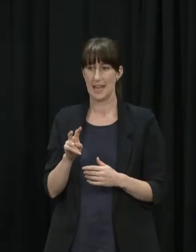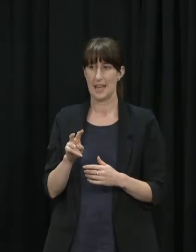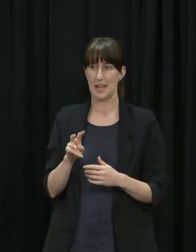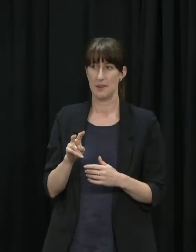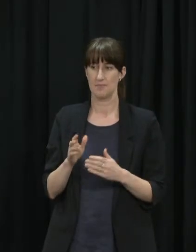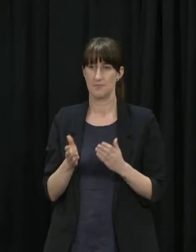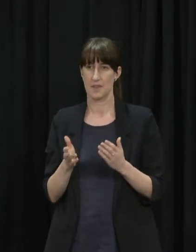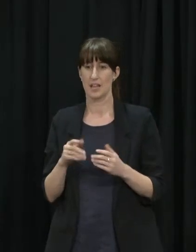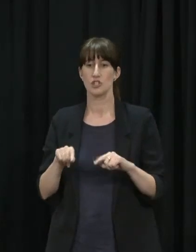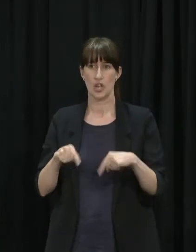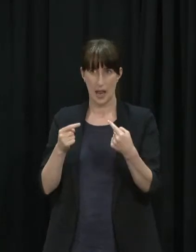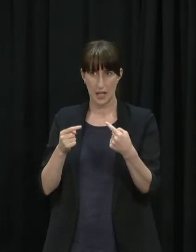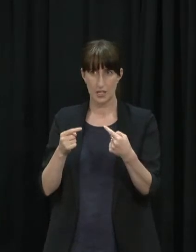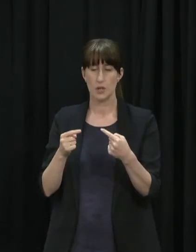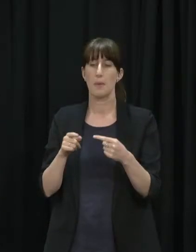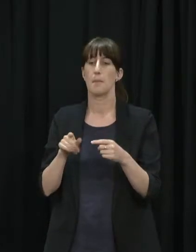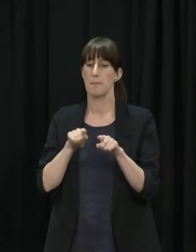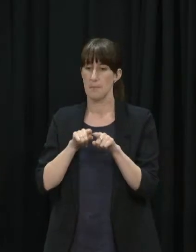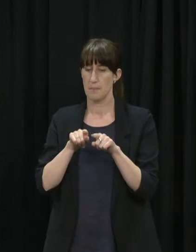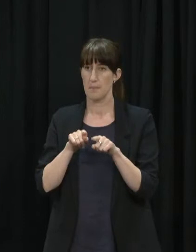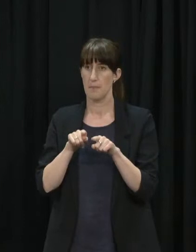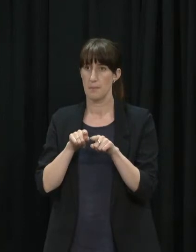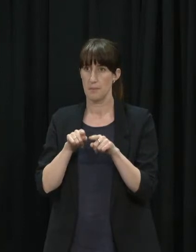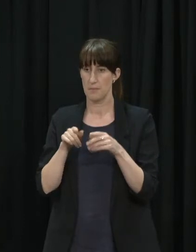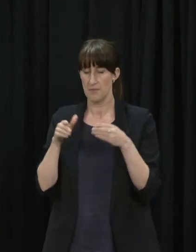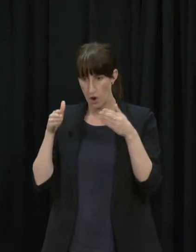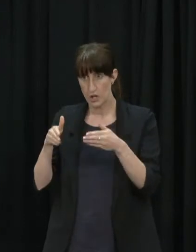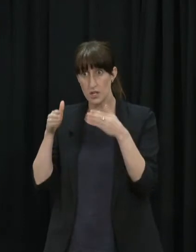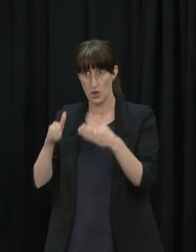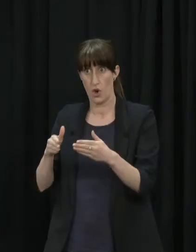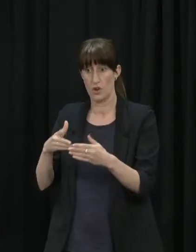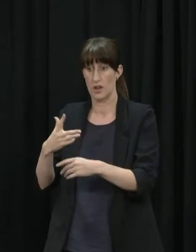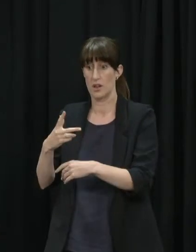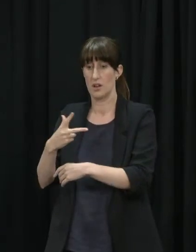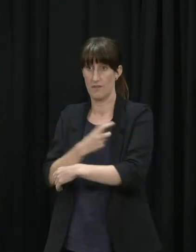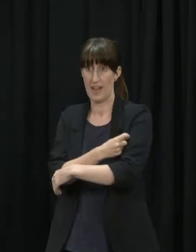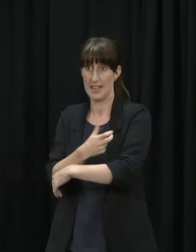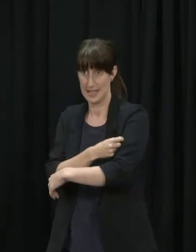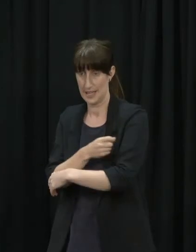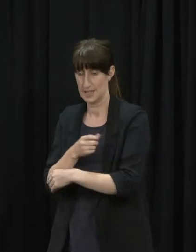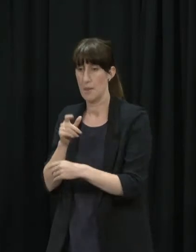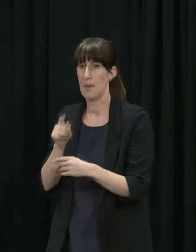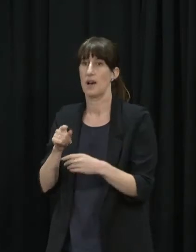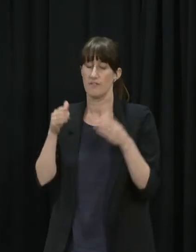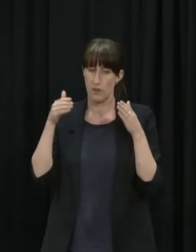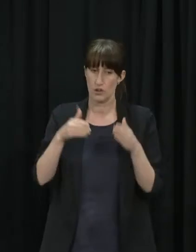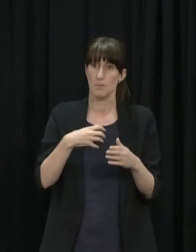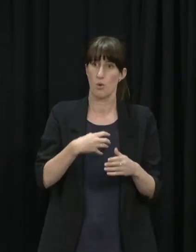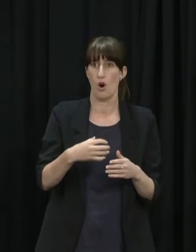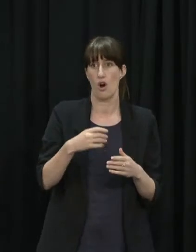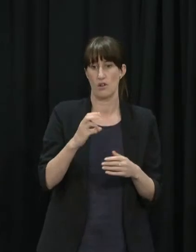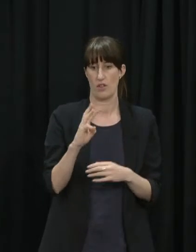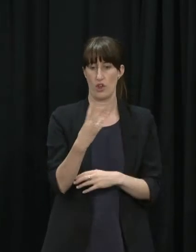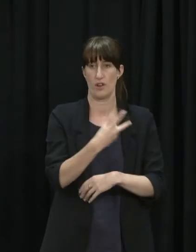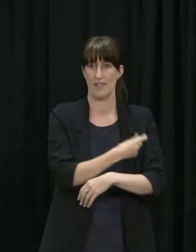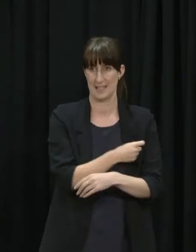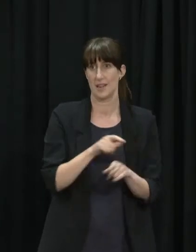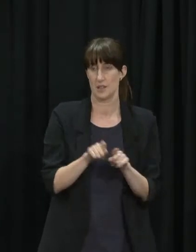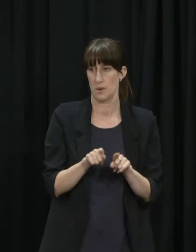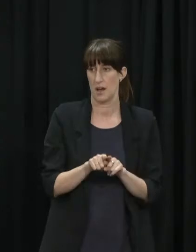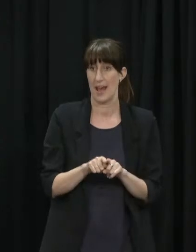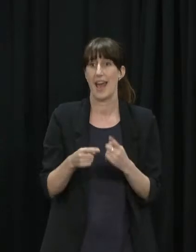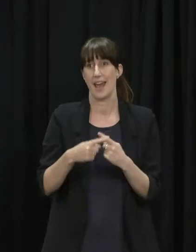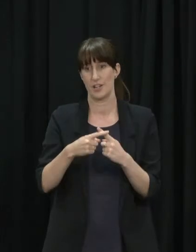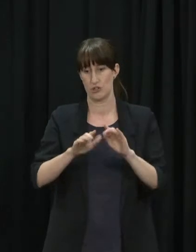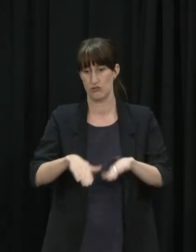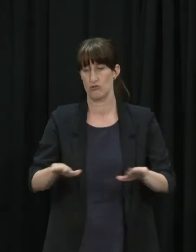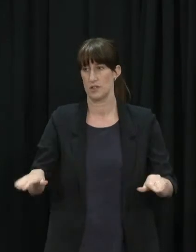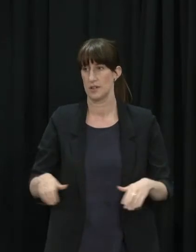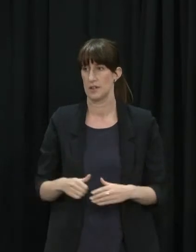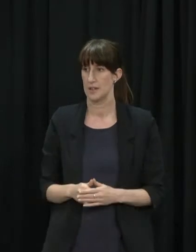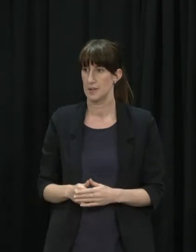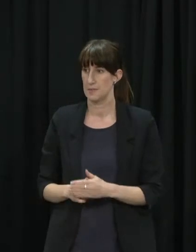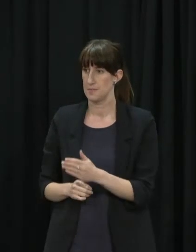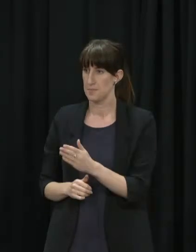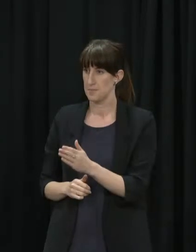Na tino whakaaro ahau he aha e